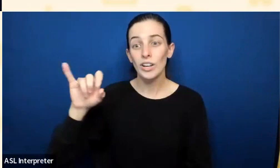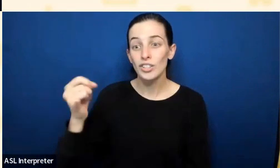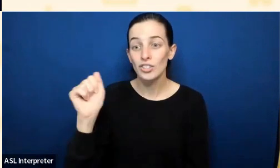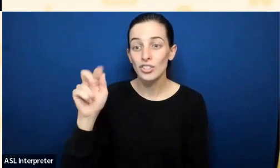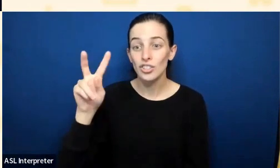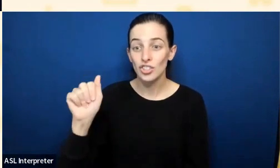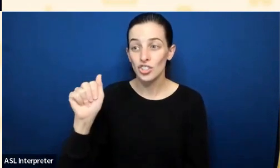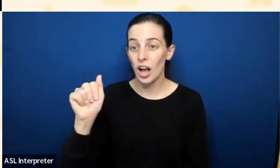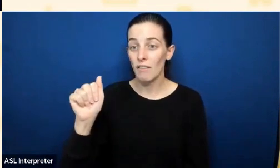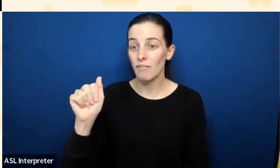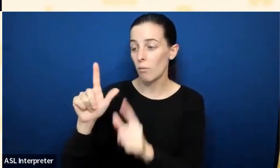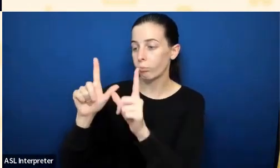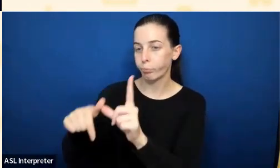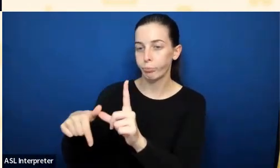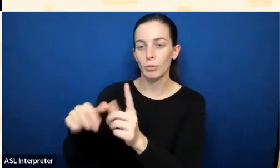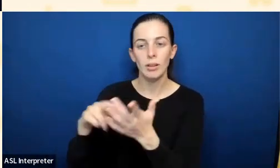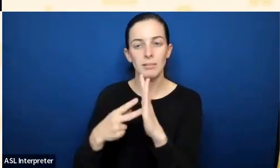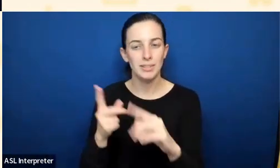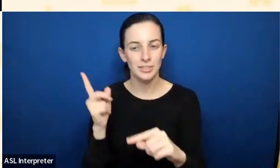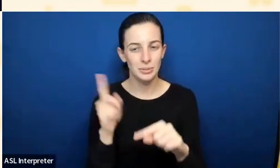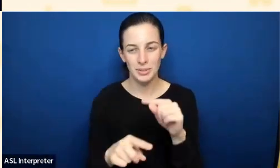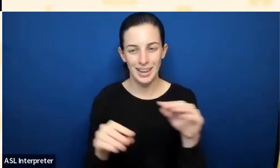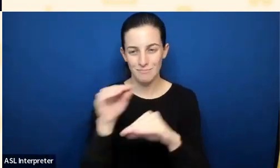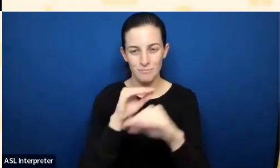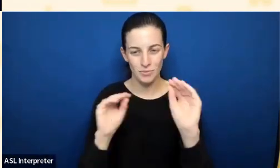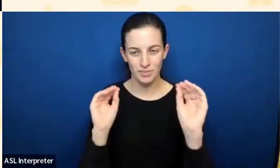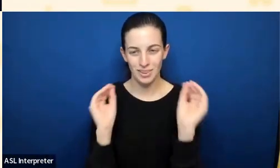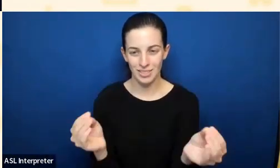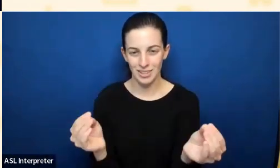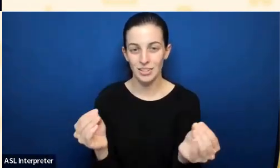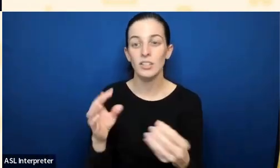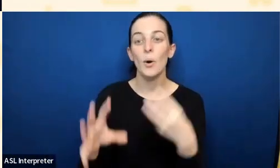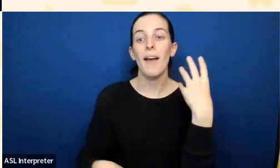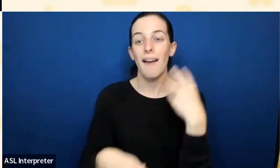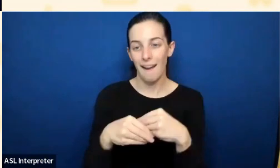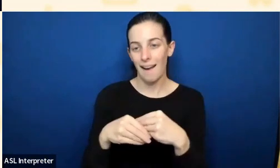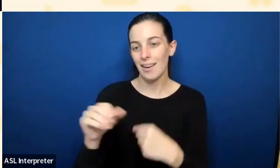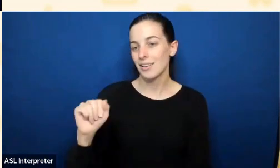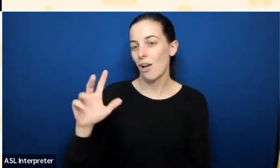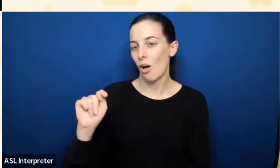Entonces, si no hay scripts, agrego el elemento SVG con el texto alternativo y la altura y el ancho.